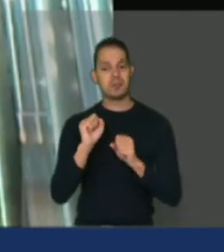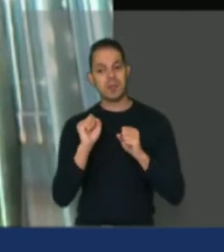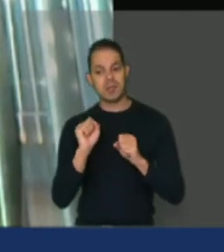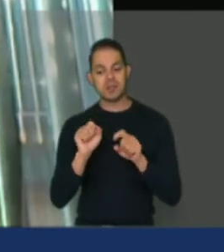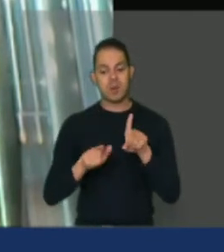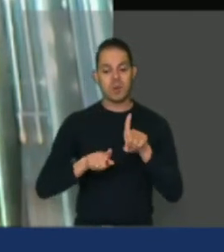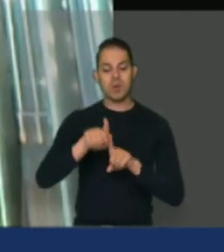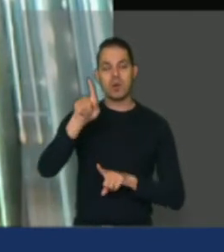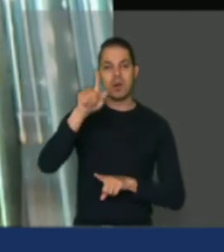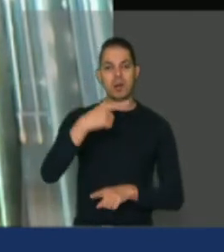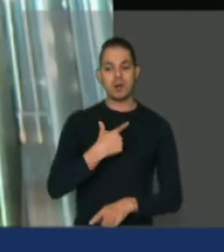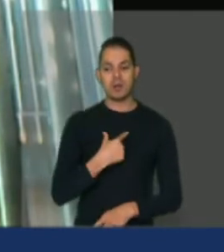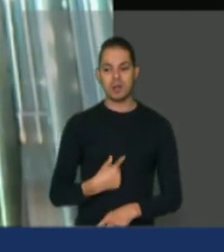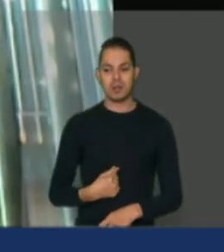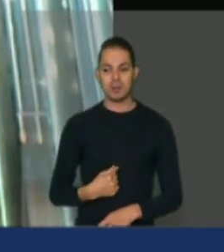NUM MOMENTO DE PANDEMIA, DE DIFICULDADES, NÓS VEMOS AÍ